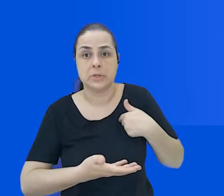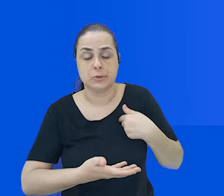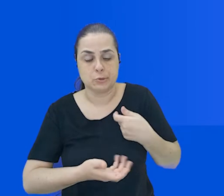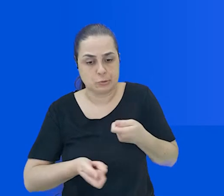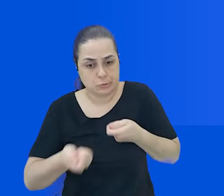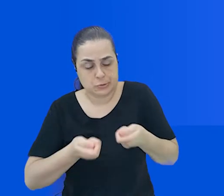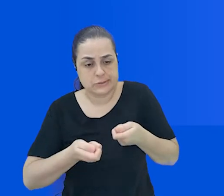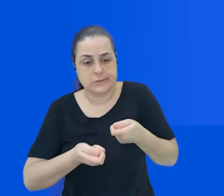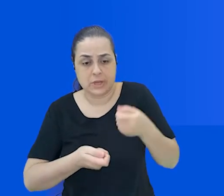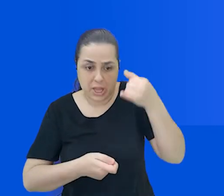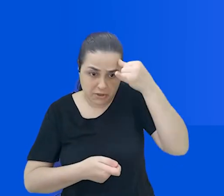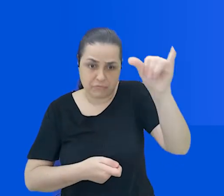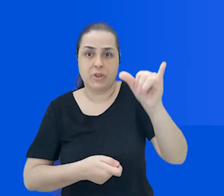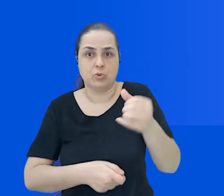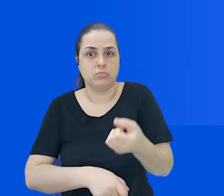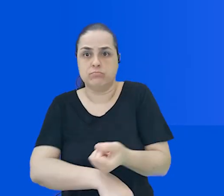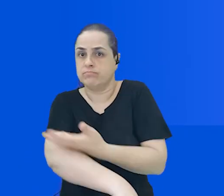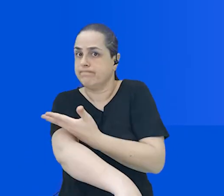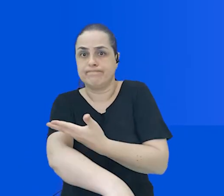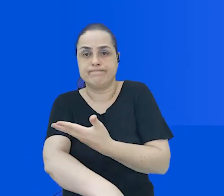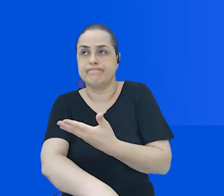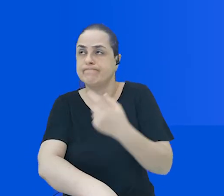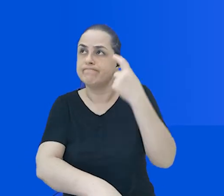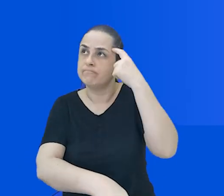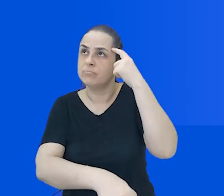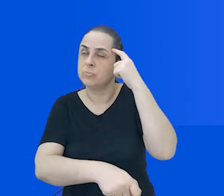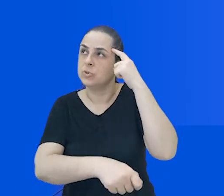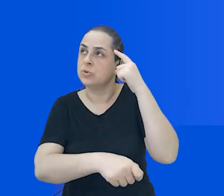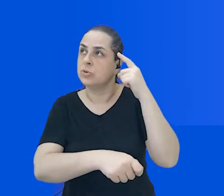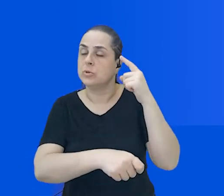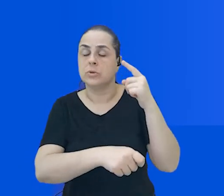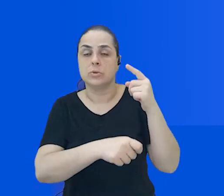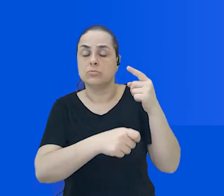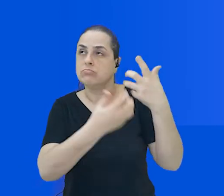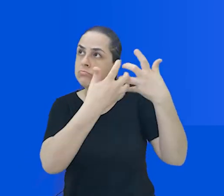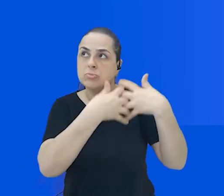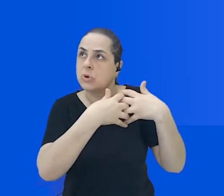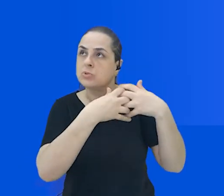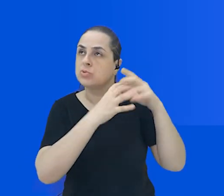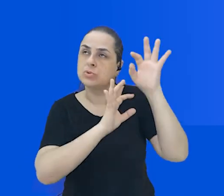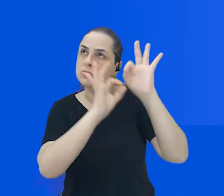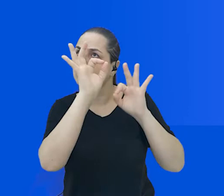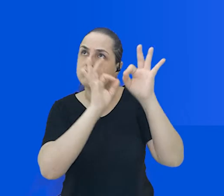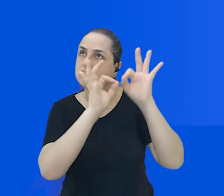e aí depois, no outro dia, eu vou pra casa e também não elaboro. Então a falta de elaboração,